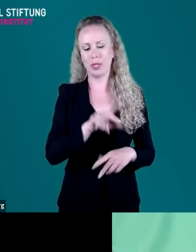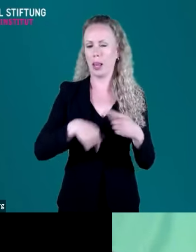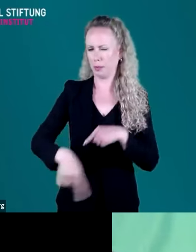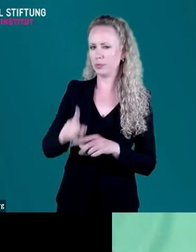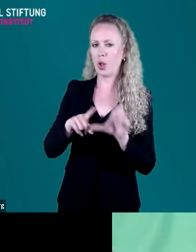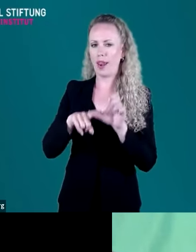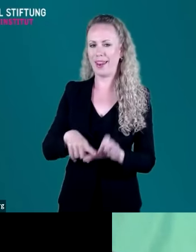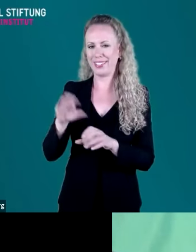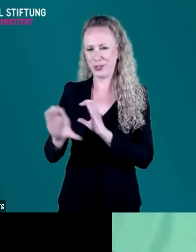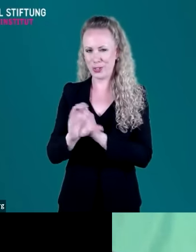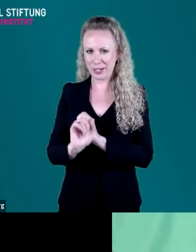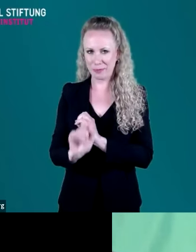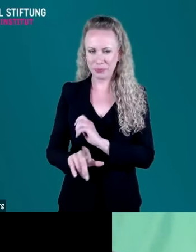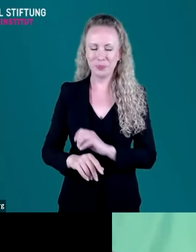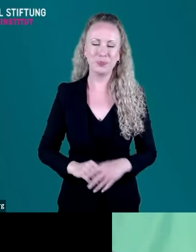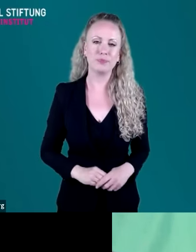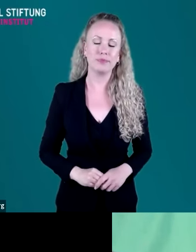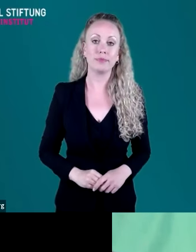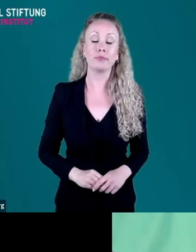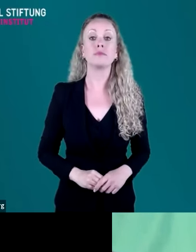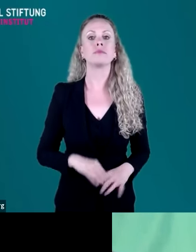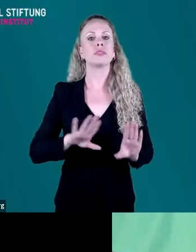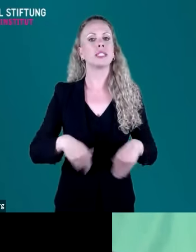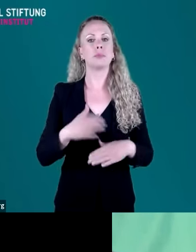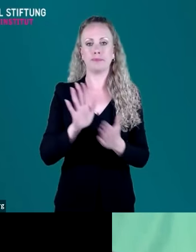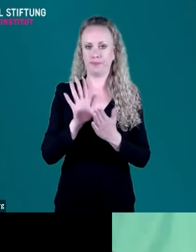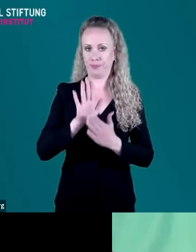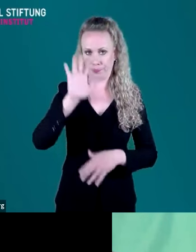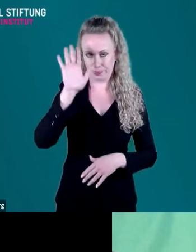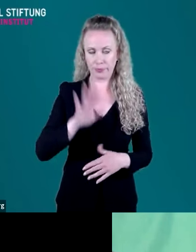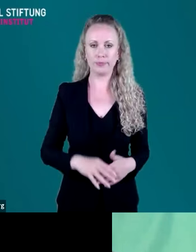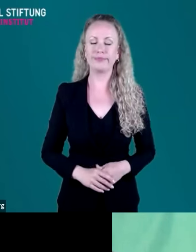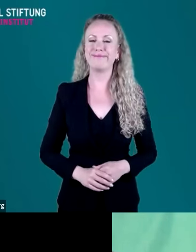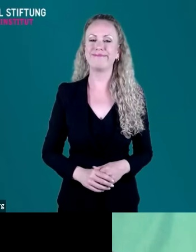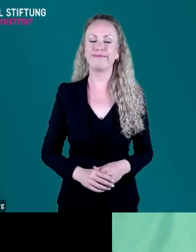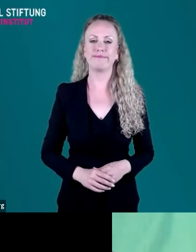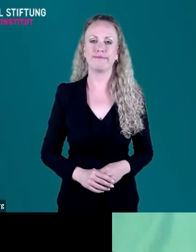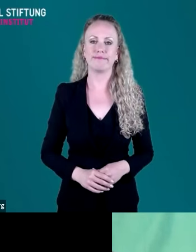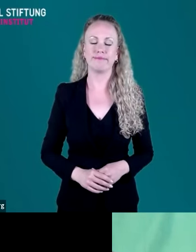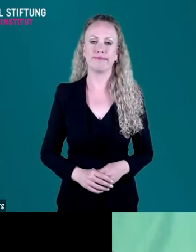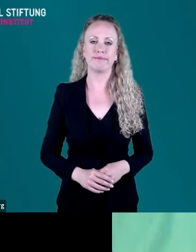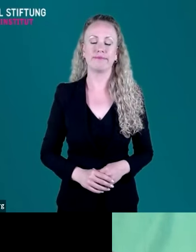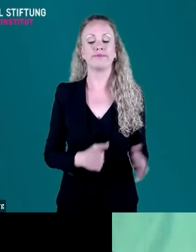Es gibt tatsächlich eine Wortmeldung jetzt auch im Fragen-und-Antworten-Tool von Angelika Saupe.